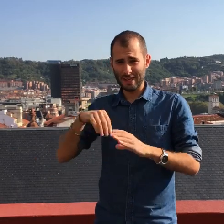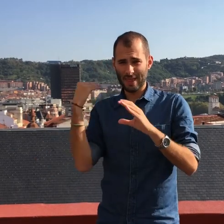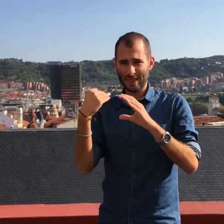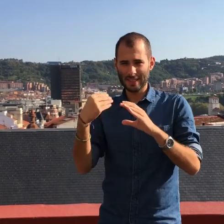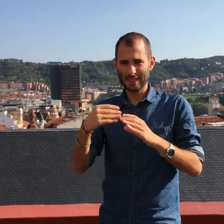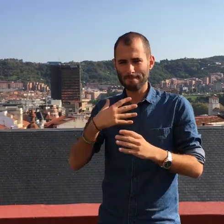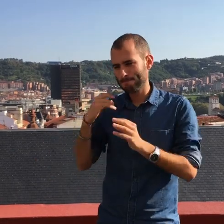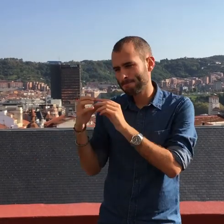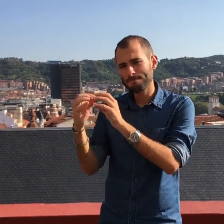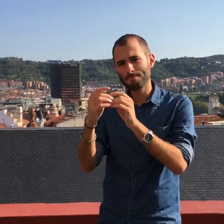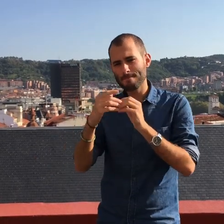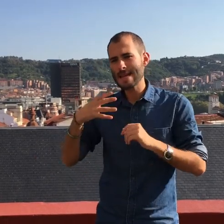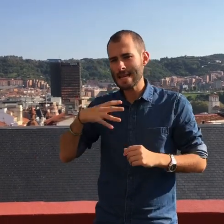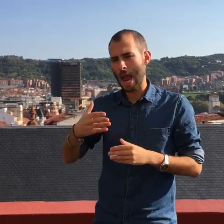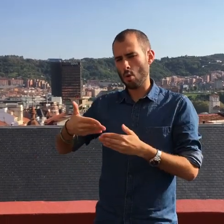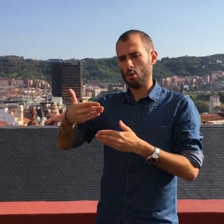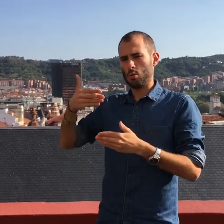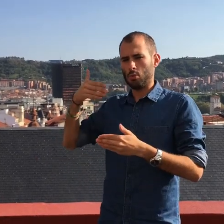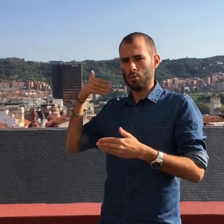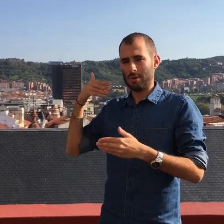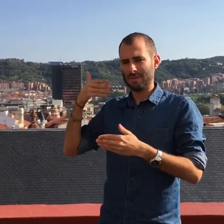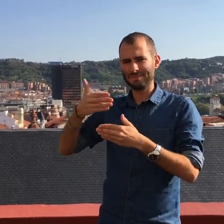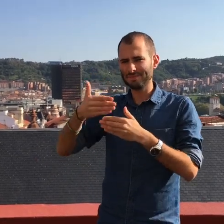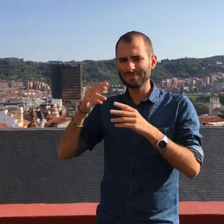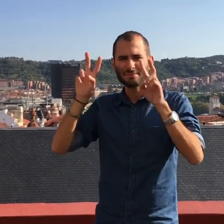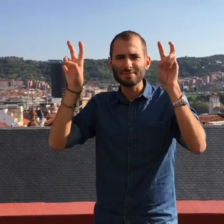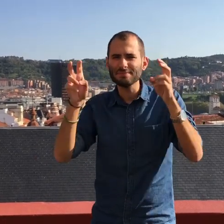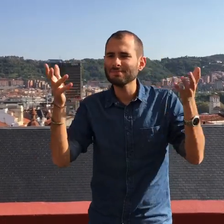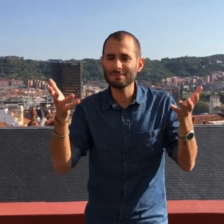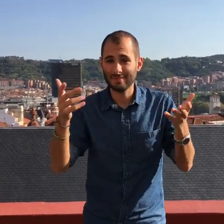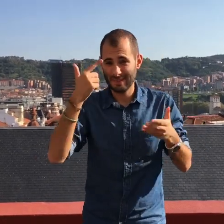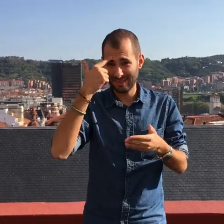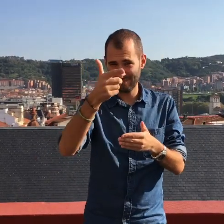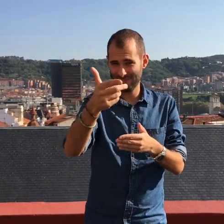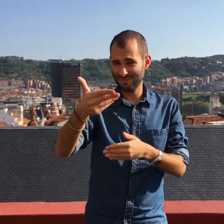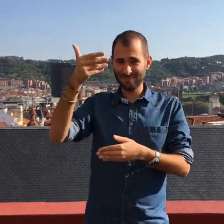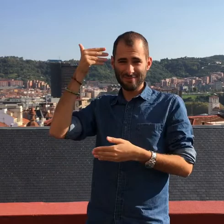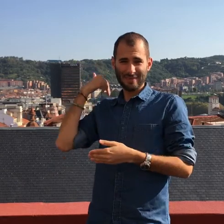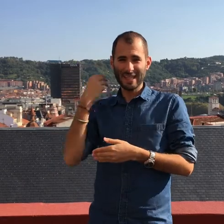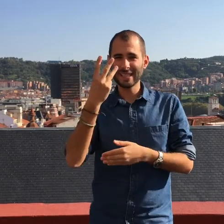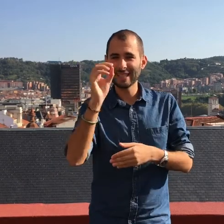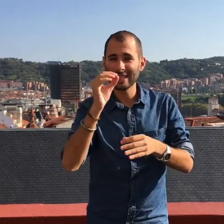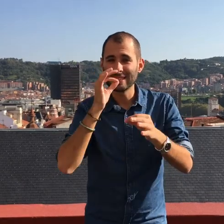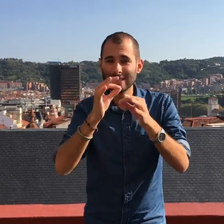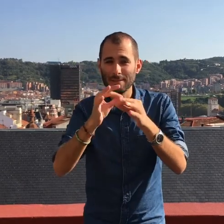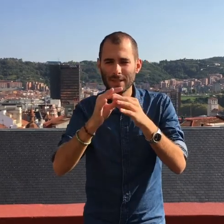La CJS-CNSE desea agradecer desde hace tiempo vuestra implicación el 30 de septiembre,